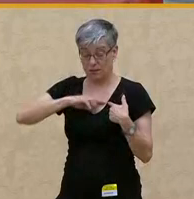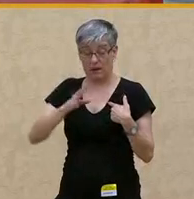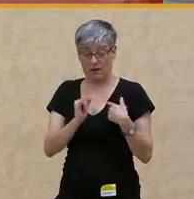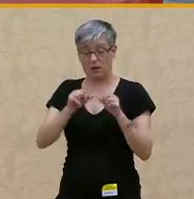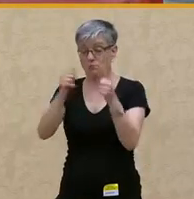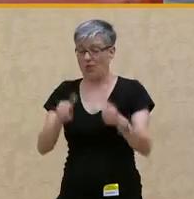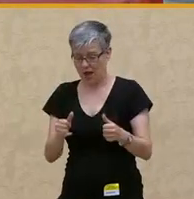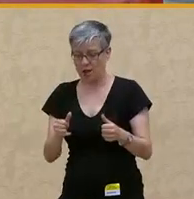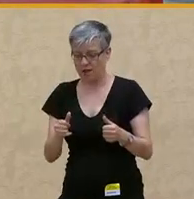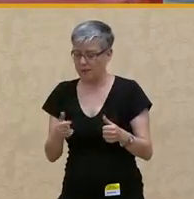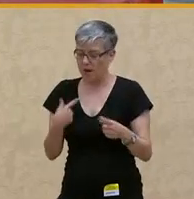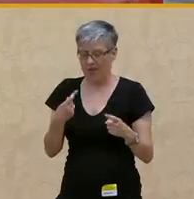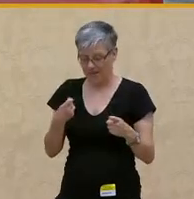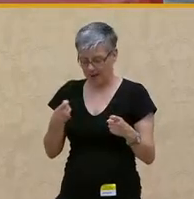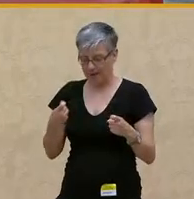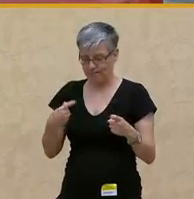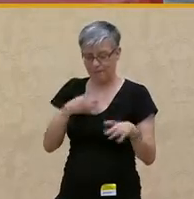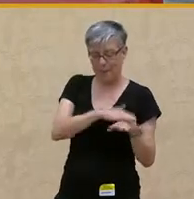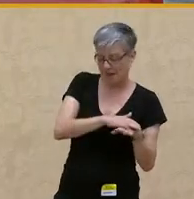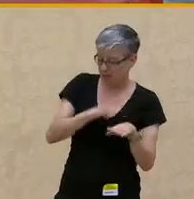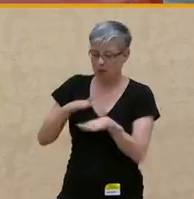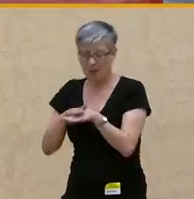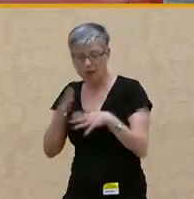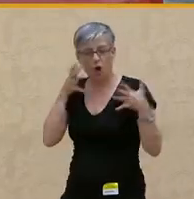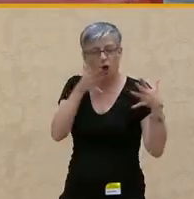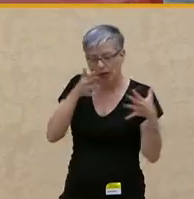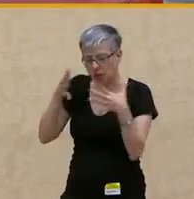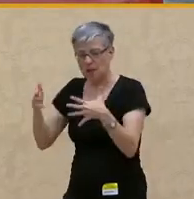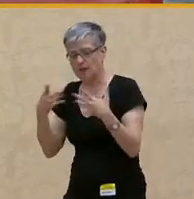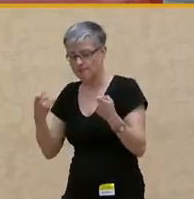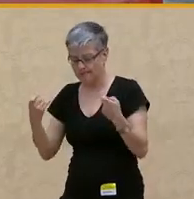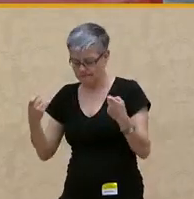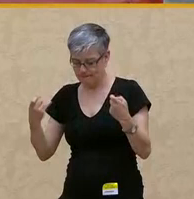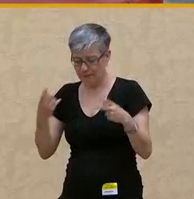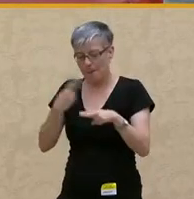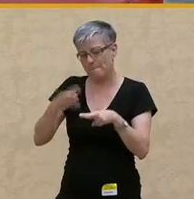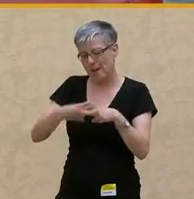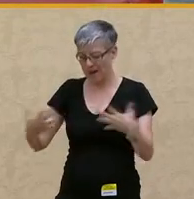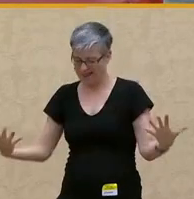Tenemos que apostar una apuesta por las consejerías, por hacer una atención integrada.